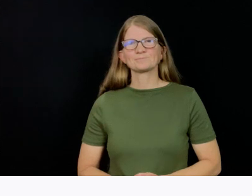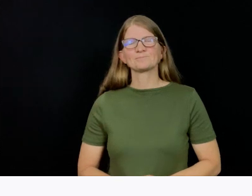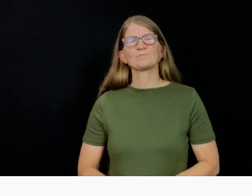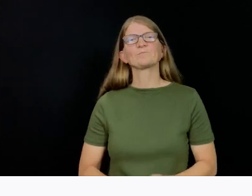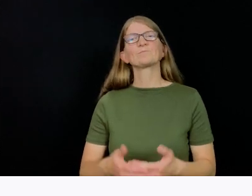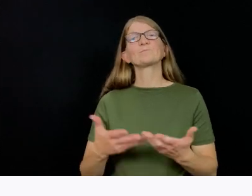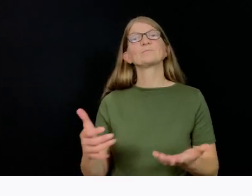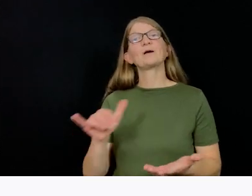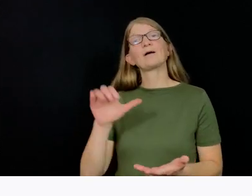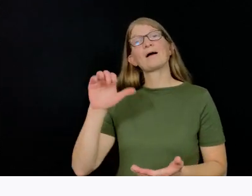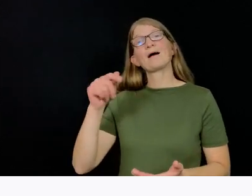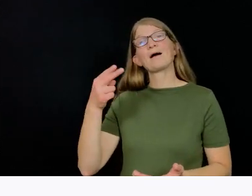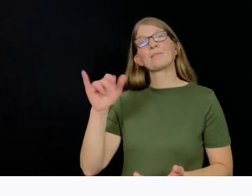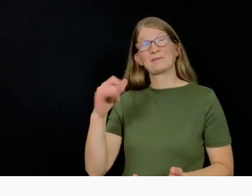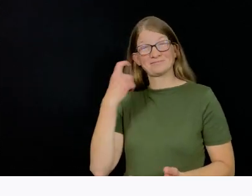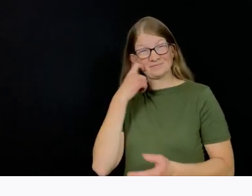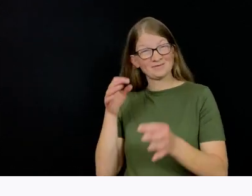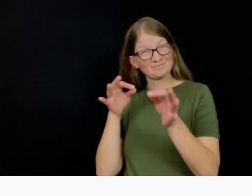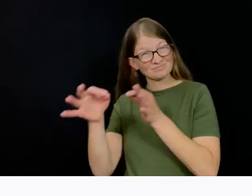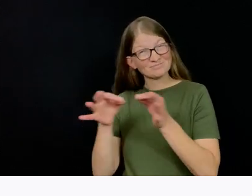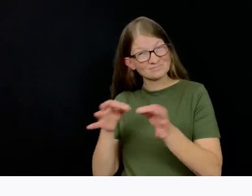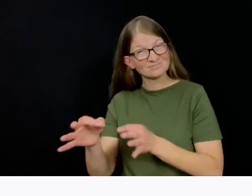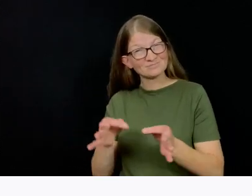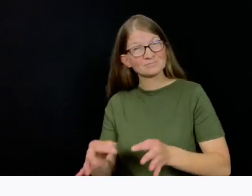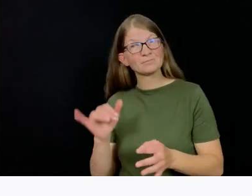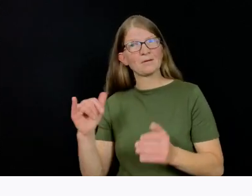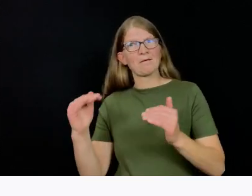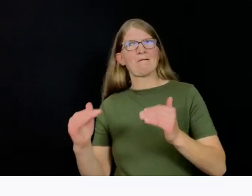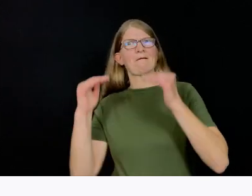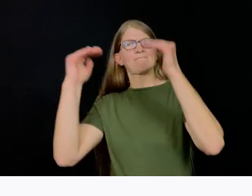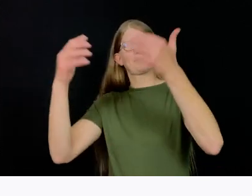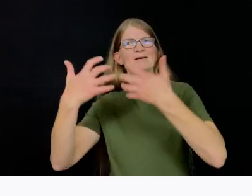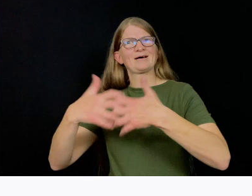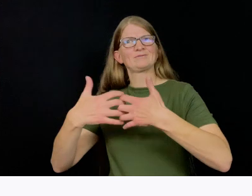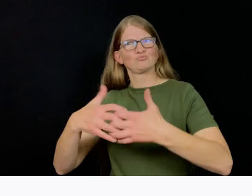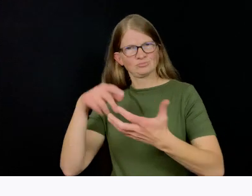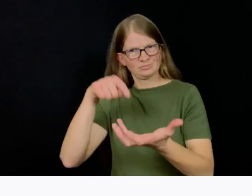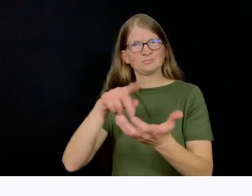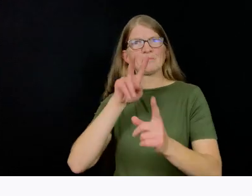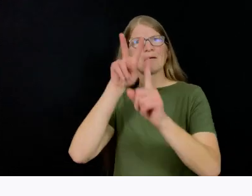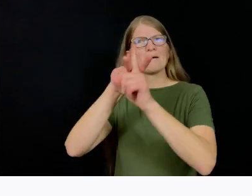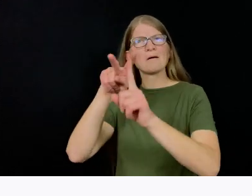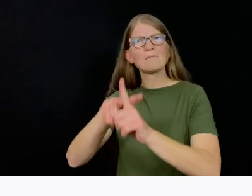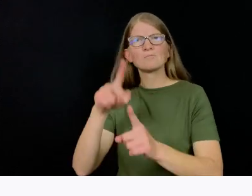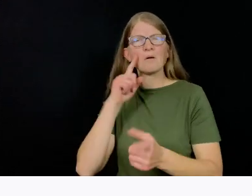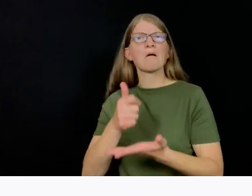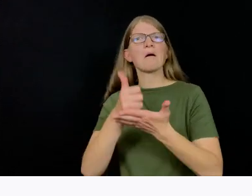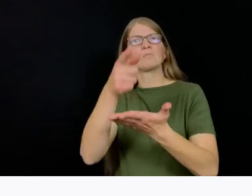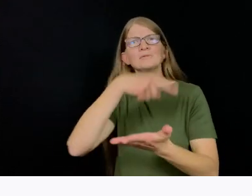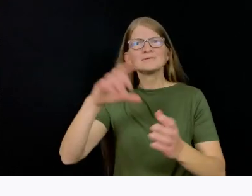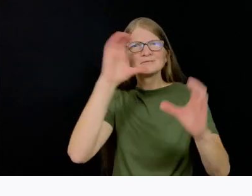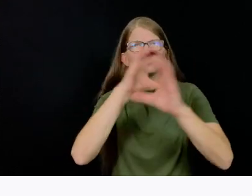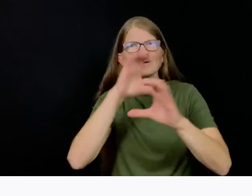كما شاركت كاثي للتو نحن نطبق التعلّم الآلي المتقدم لمساعدتكم في العثور على الإجابات التي تبحثون عنها على Google